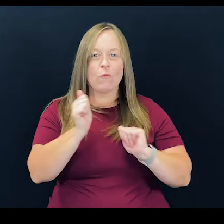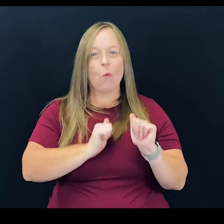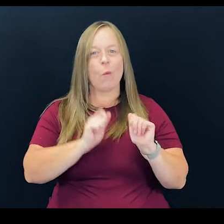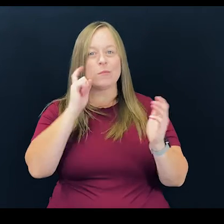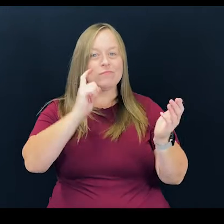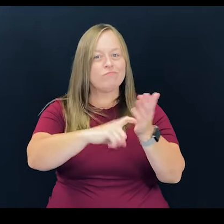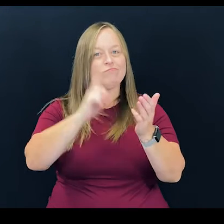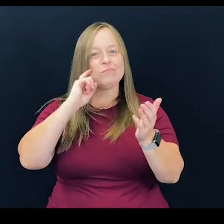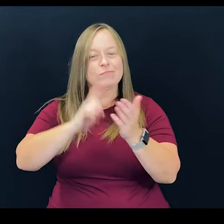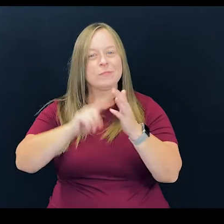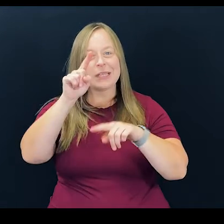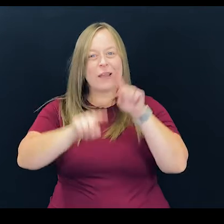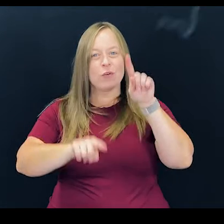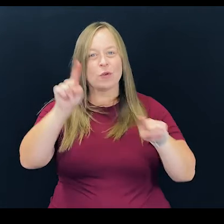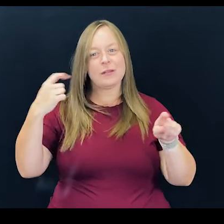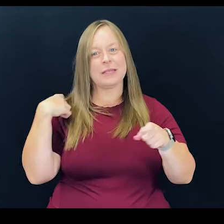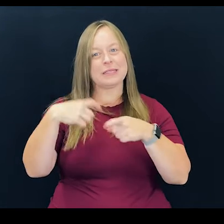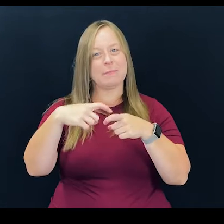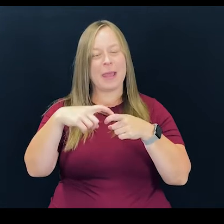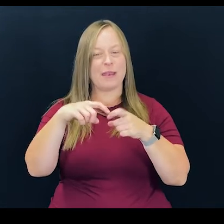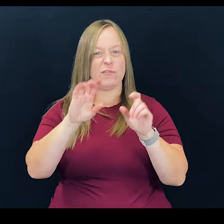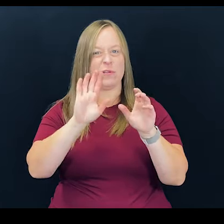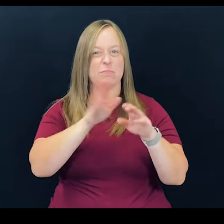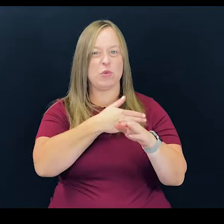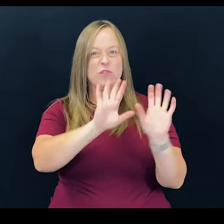que destacan la diversidad de los géneros musicales hispanos,